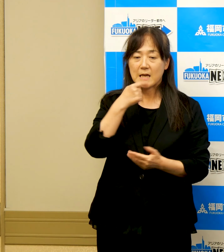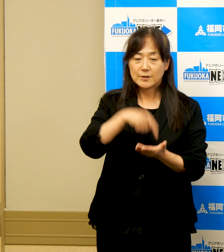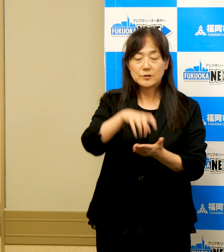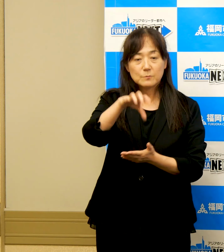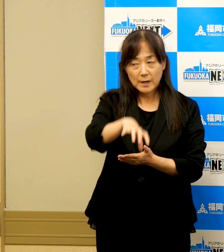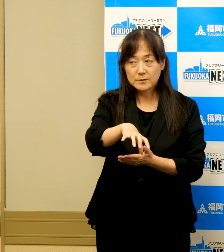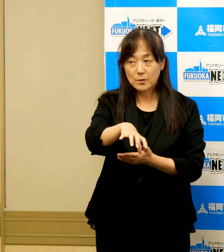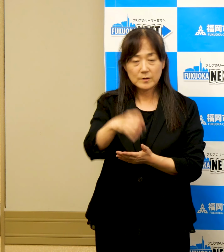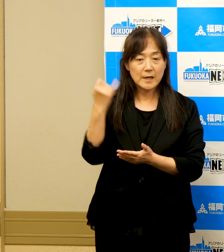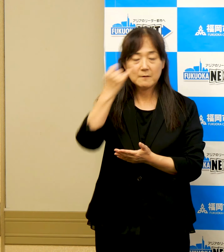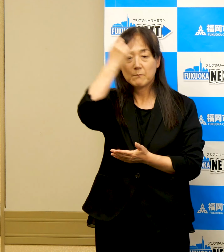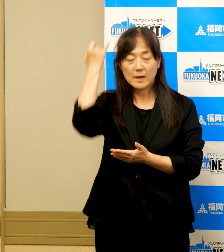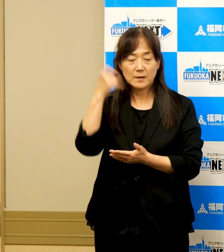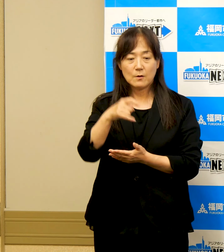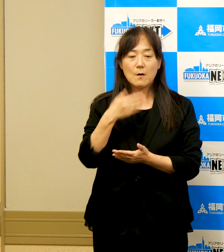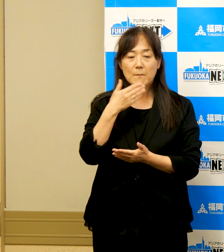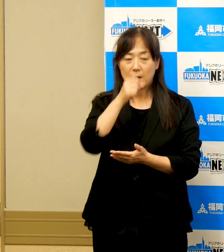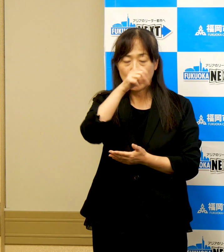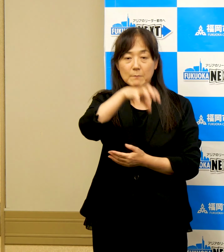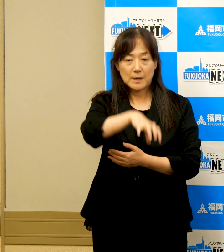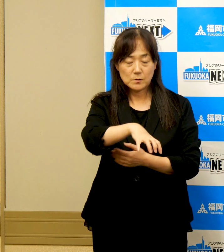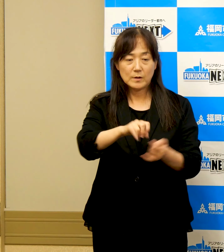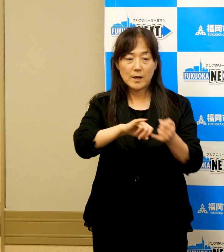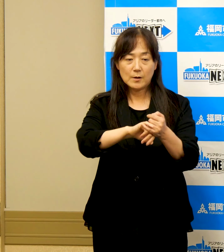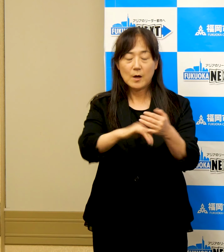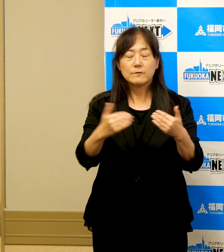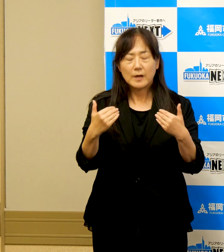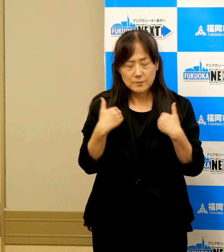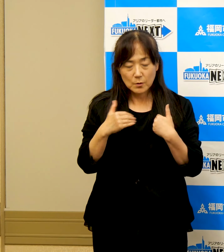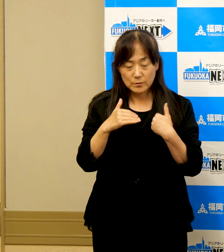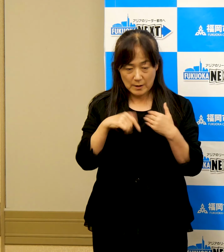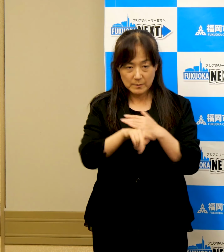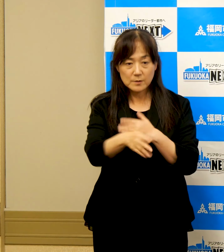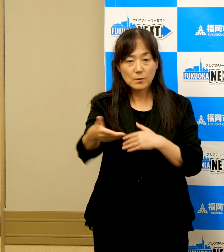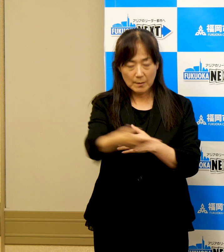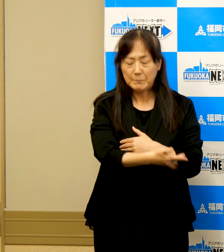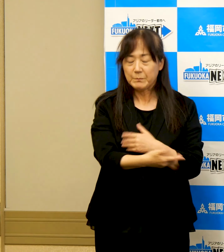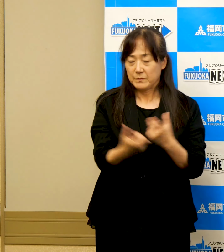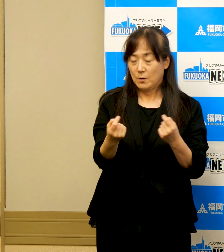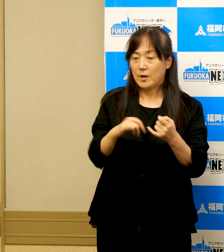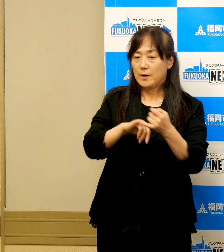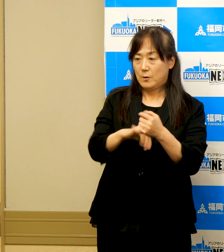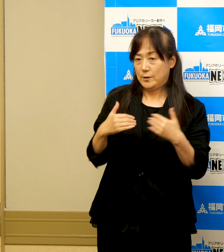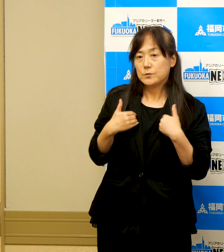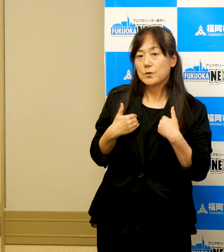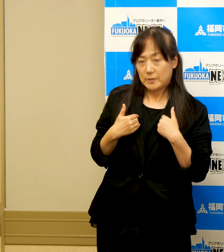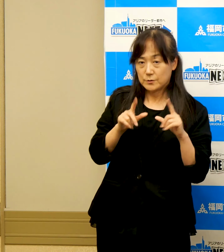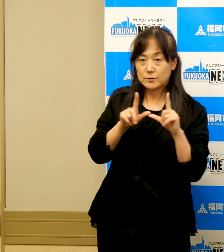イメージ的に言うとそういう便利なところで 予約は必要だけどもということですか (市長)そうです そうです 予約は必要だけども ということです (記者)わかりました